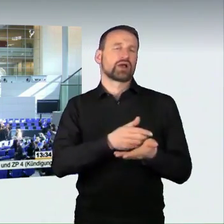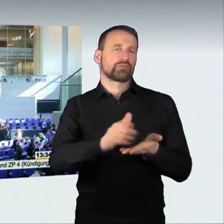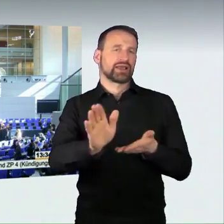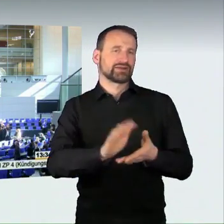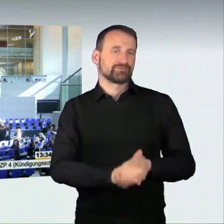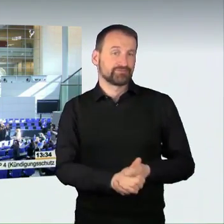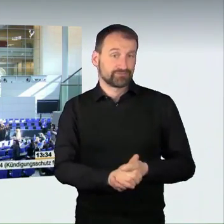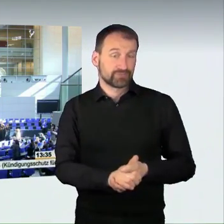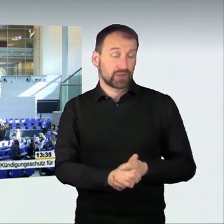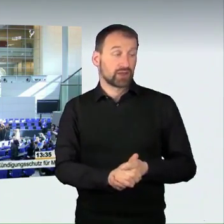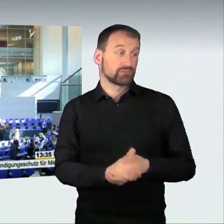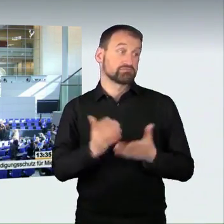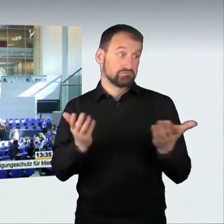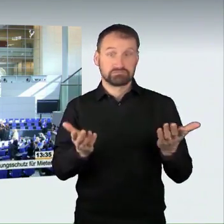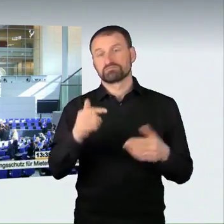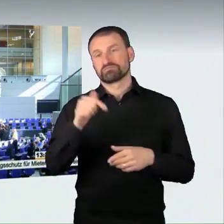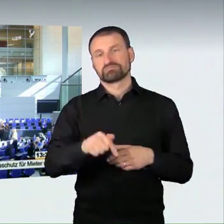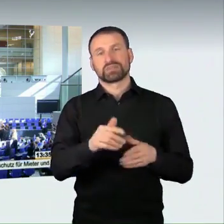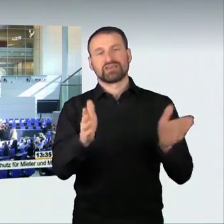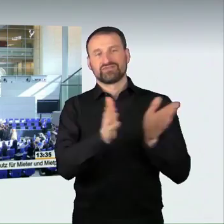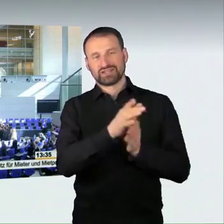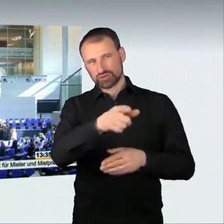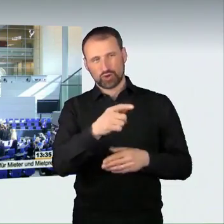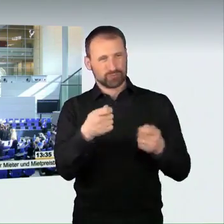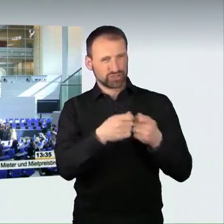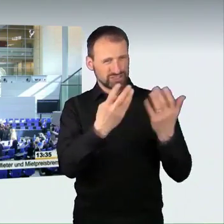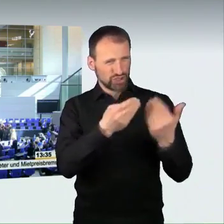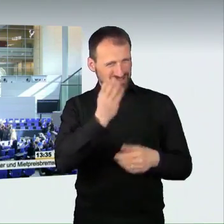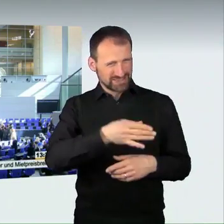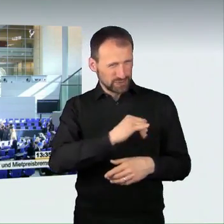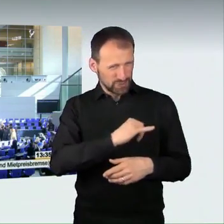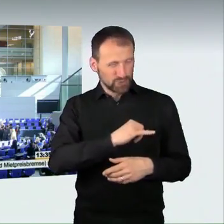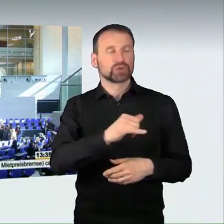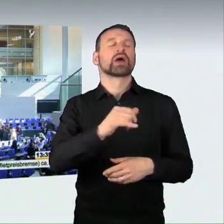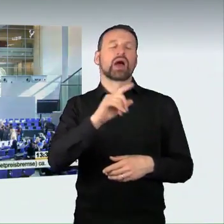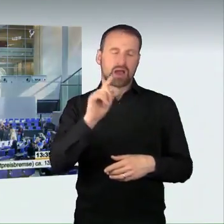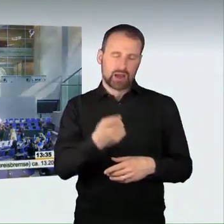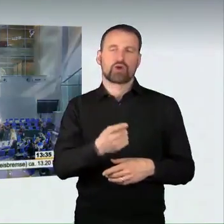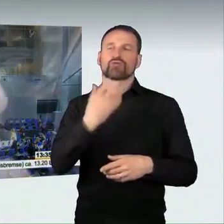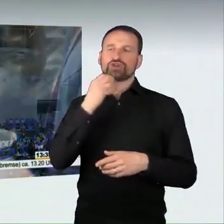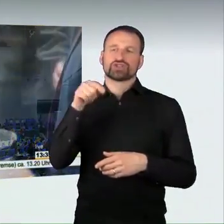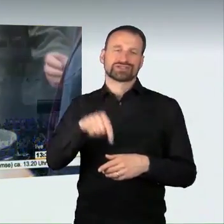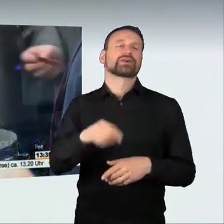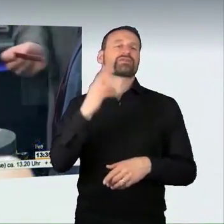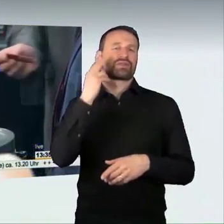Sind die Plätze an den Urnen besetzt? Ich sehe, dass das der Fall ist. Dann eröffne ich die dritte namentliche Abstimmung,